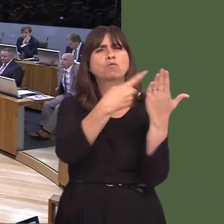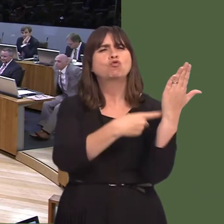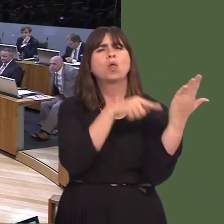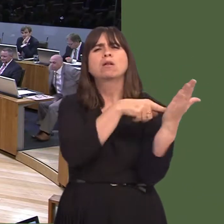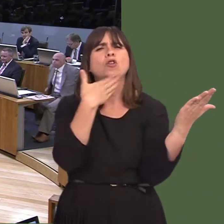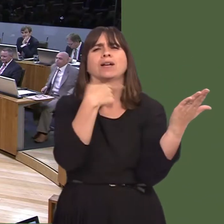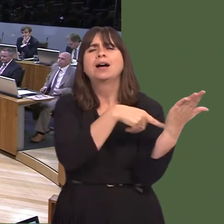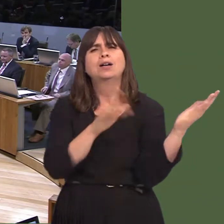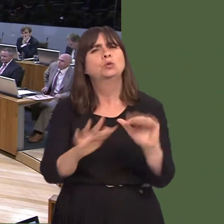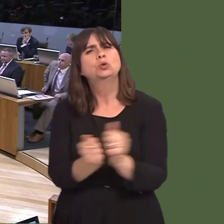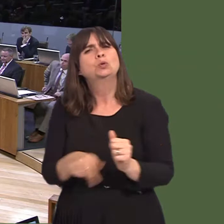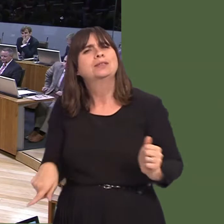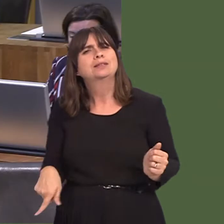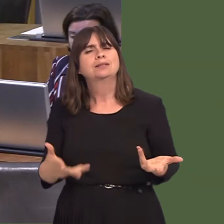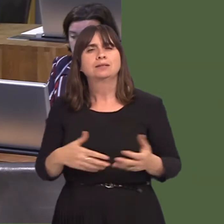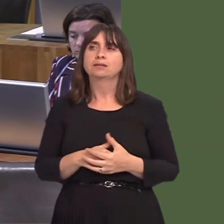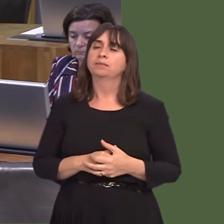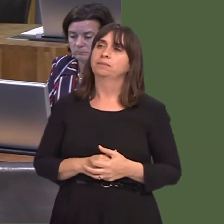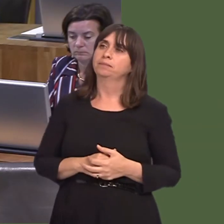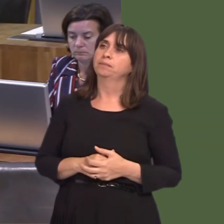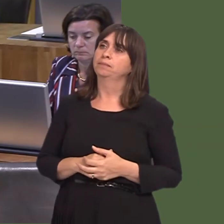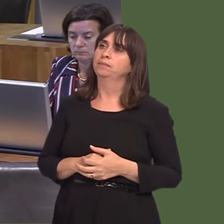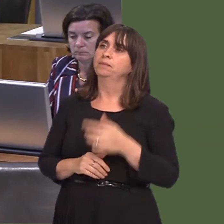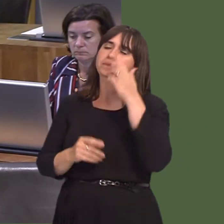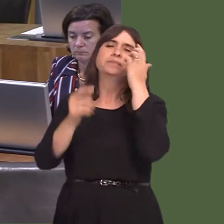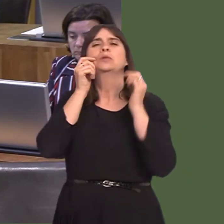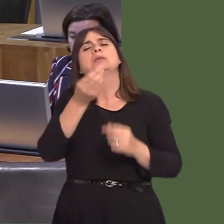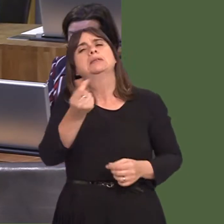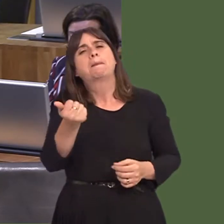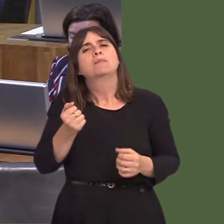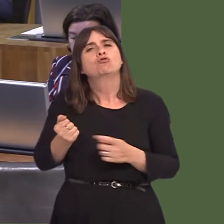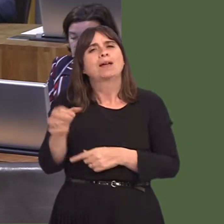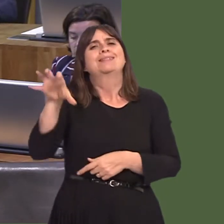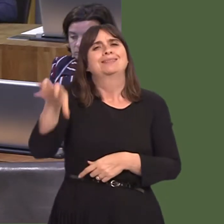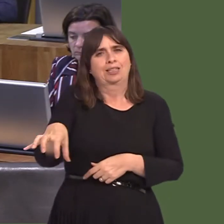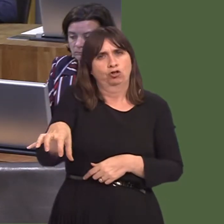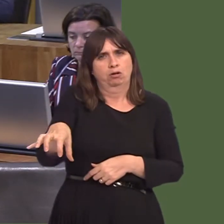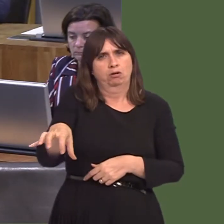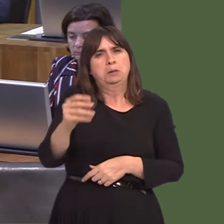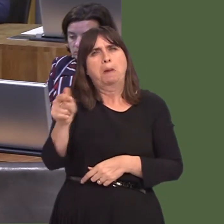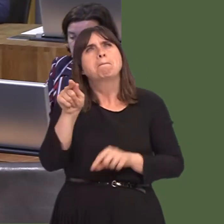Carwyn Jones AM: Wel, mae yna enghreifftiau lle mae gorsafoedd wedi cael buddsoddiad cyfalaf